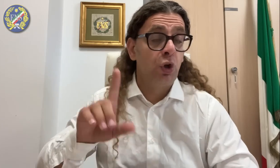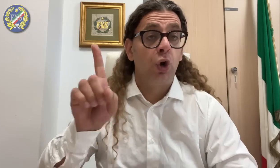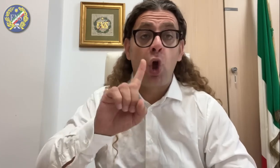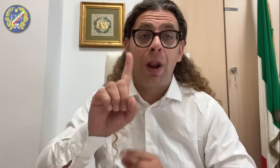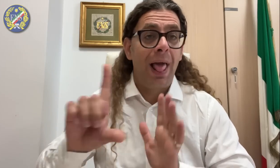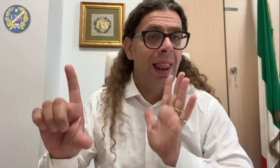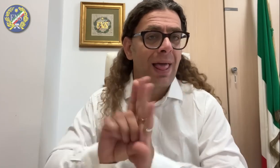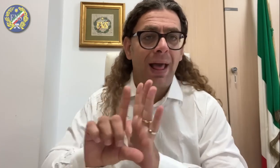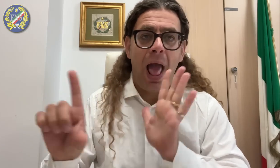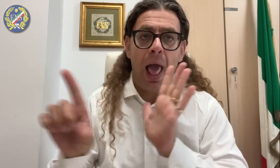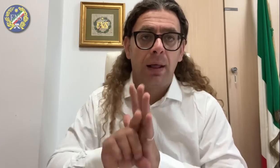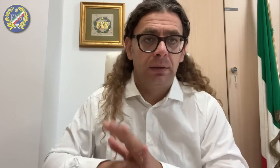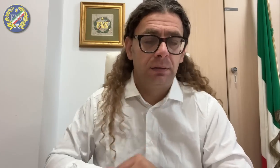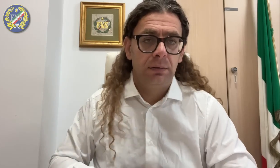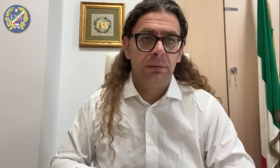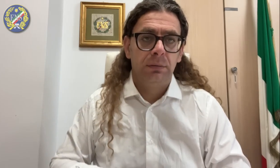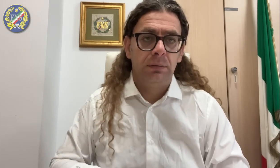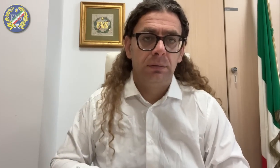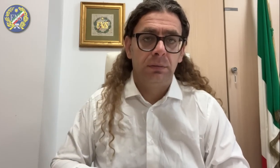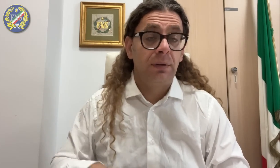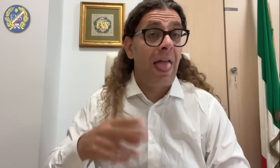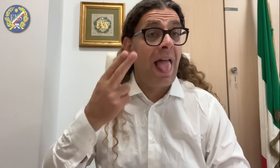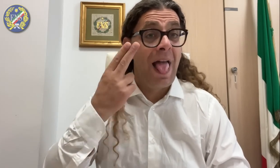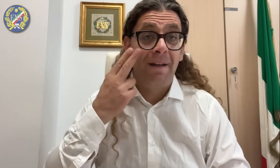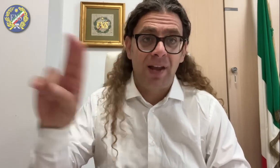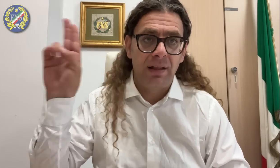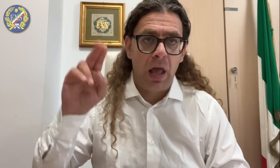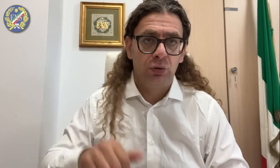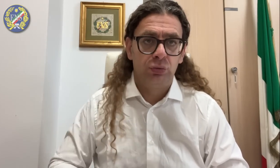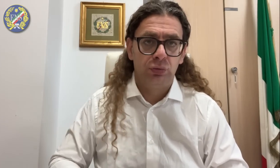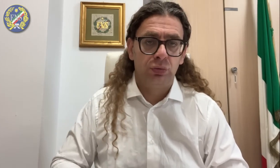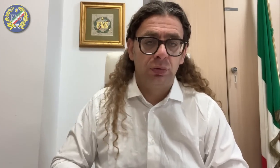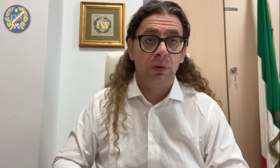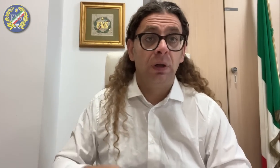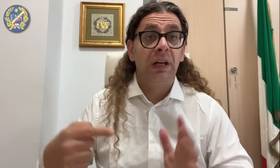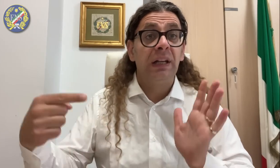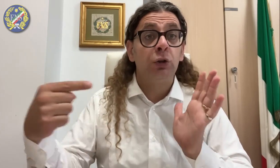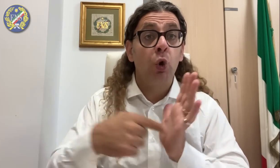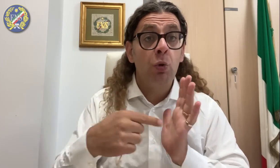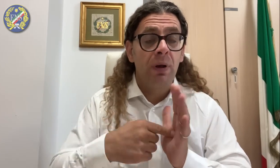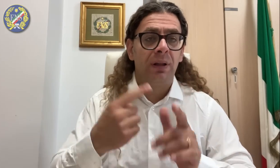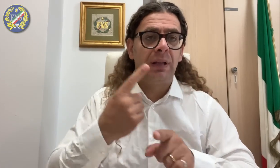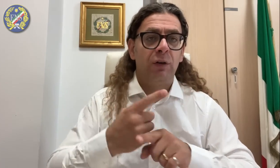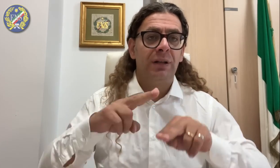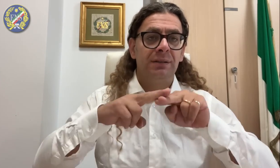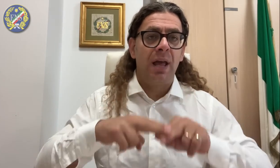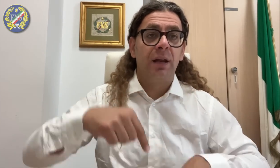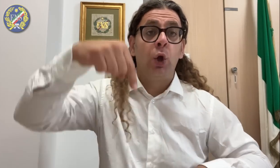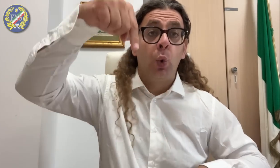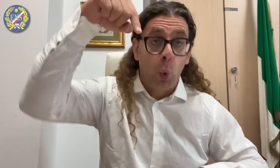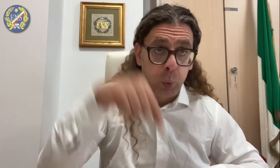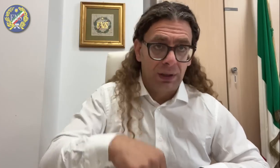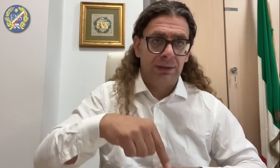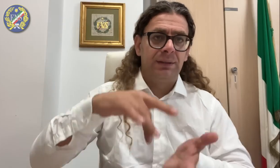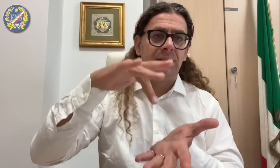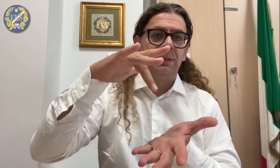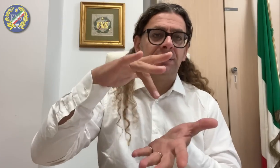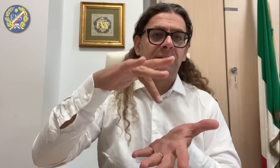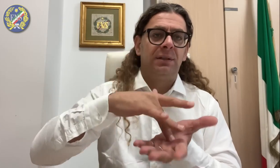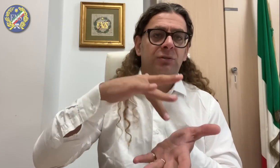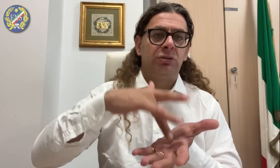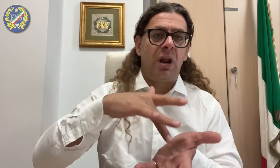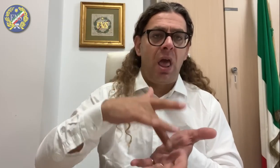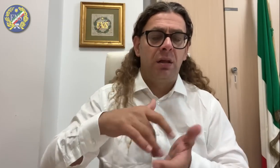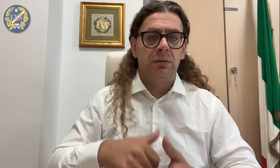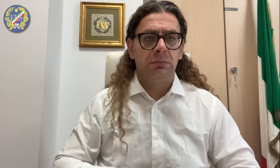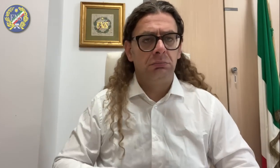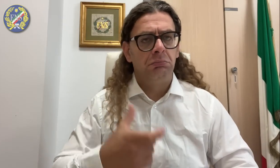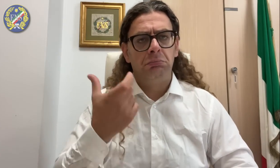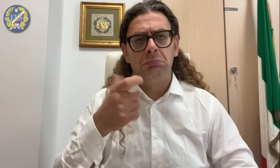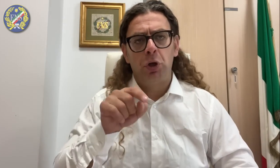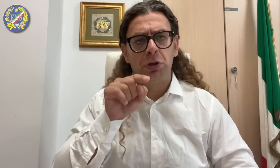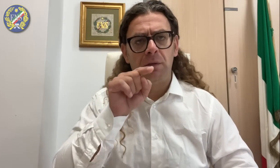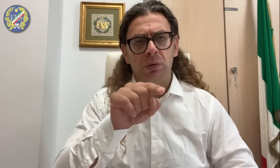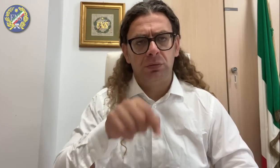che si trova in Abruzzo, è vietato. I documenti devono essere custoditi dalla Sede Centrale.